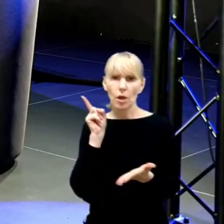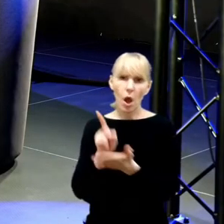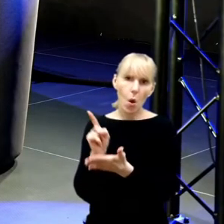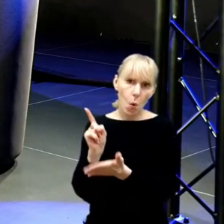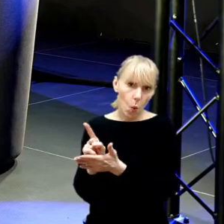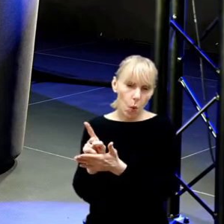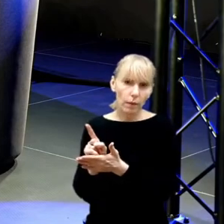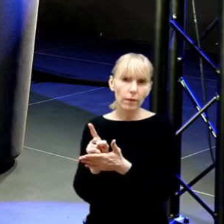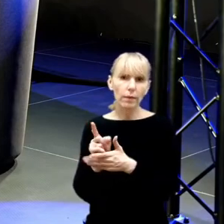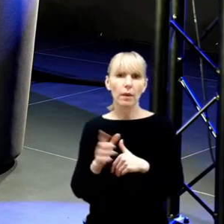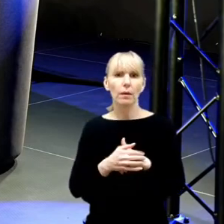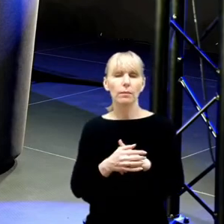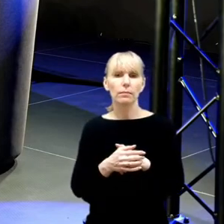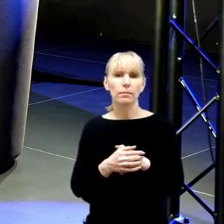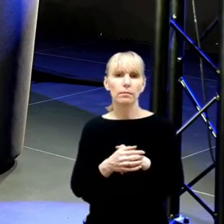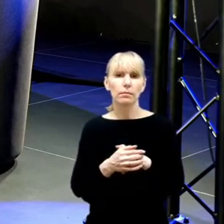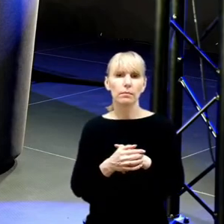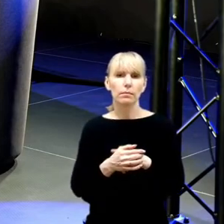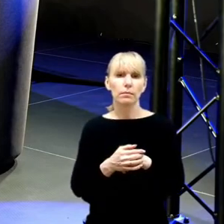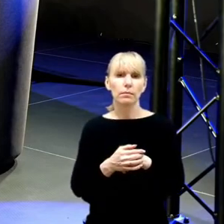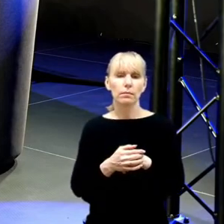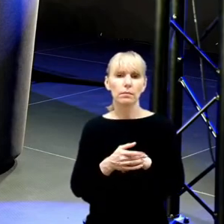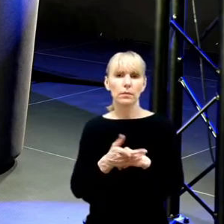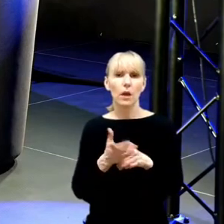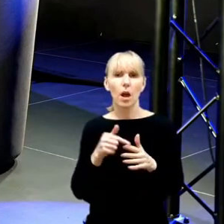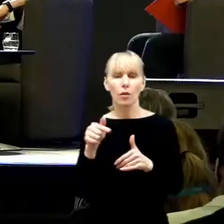a jak zsumujemy tabelki w statystykach publicznych,